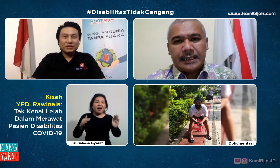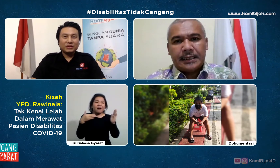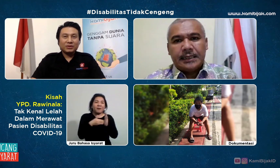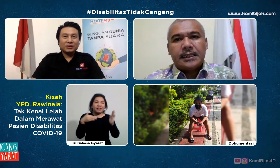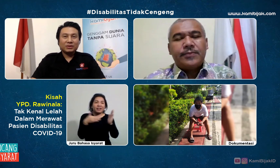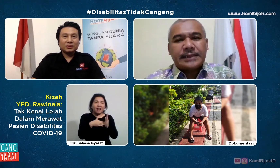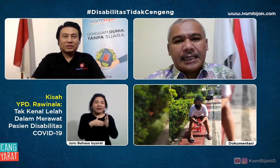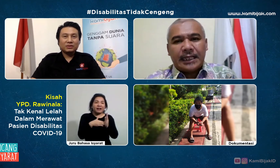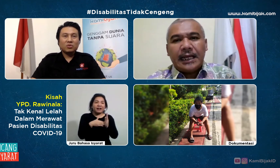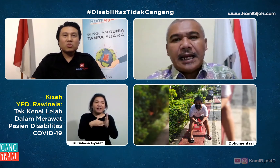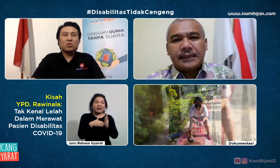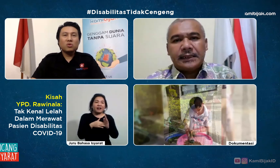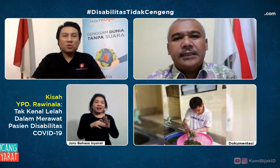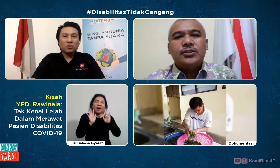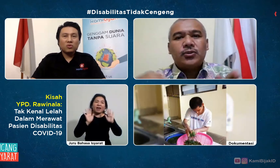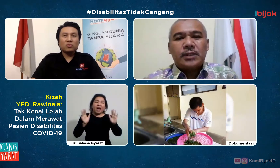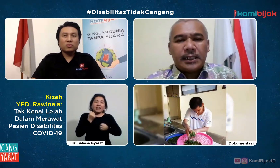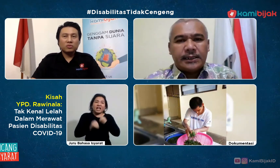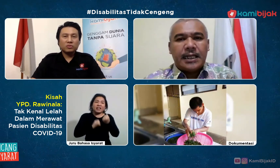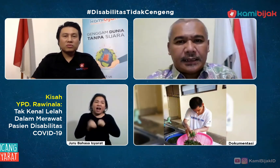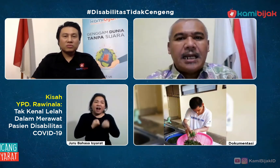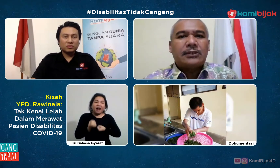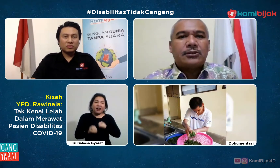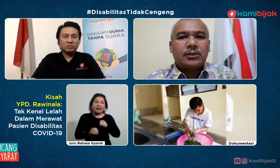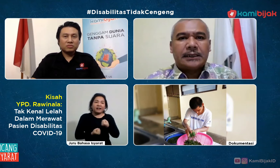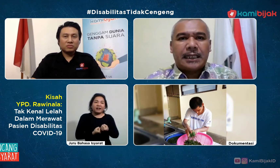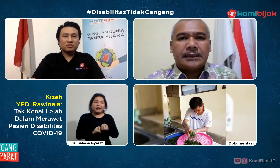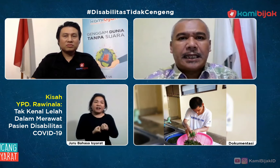tantangan tantangan yang di masyarakat ini juga Kendal kendala